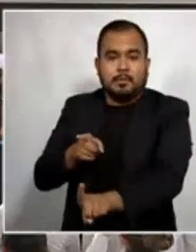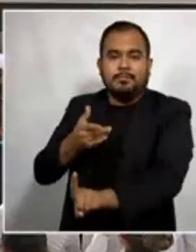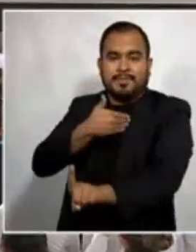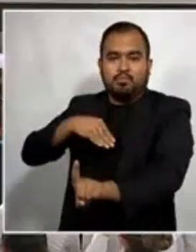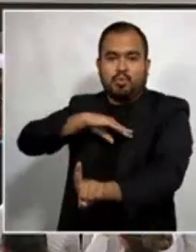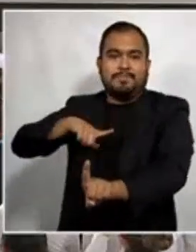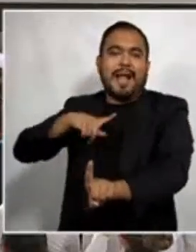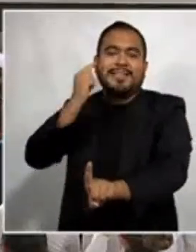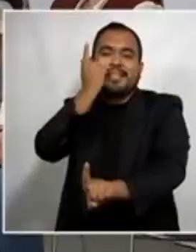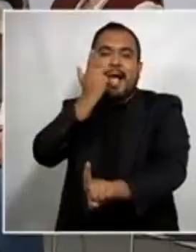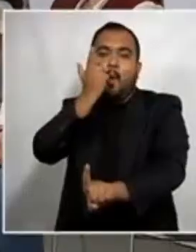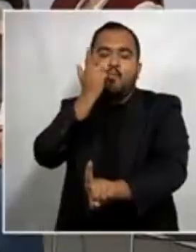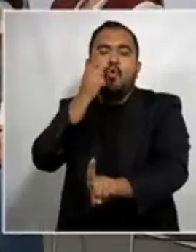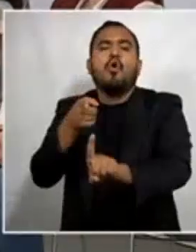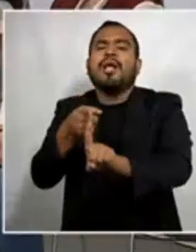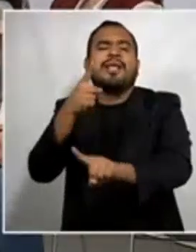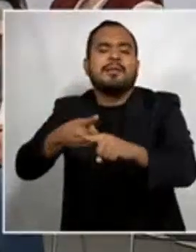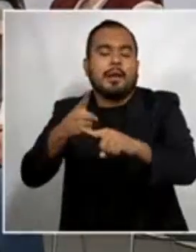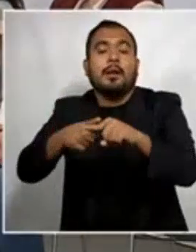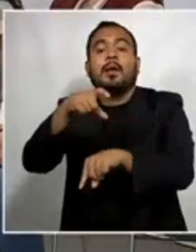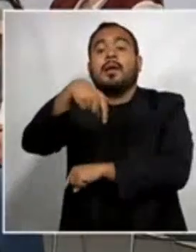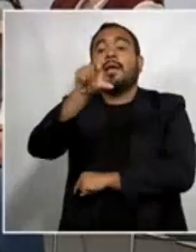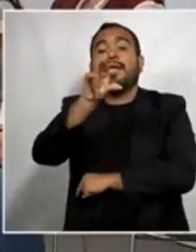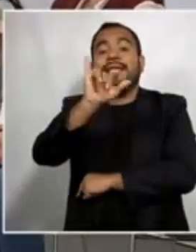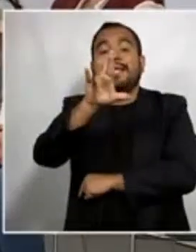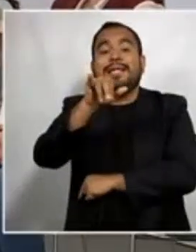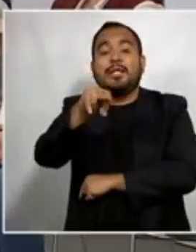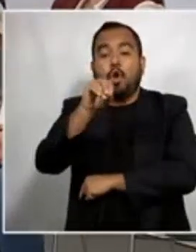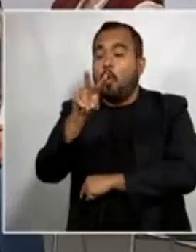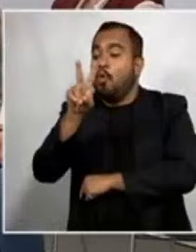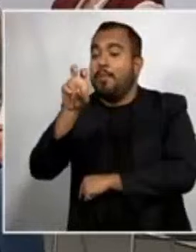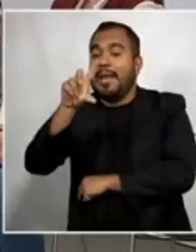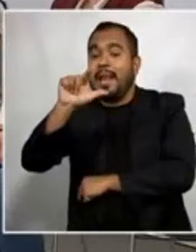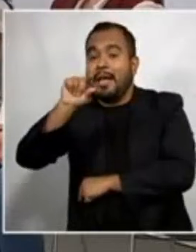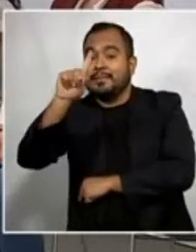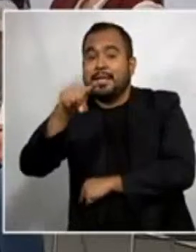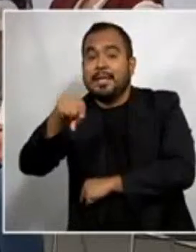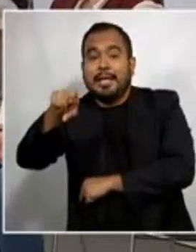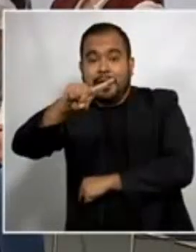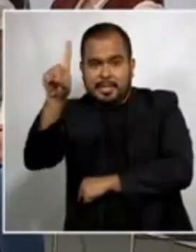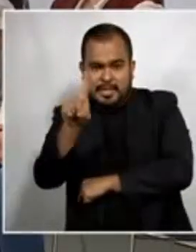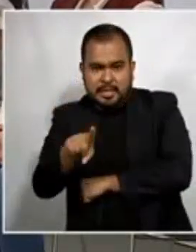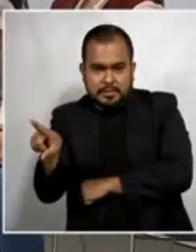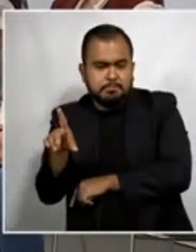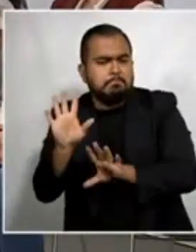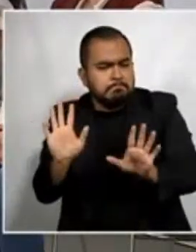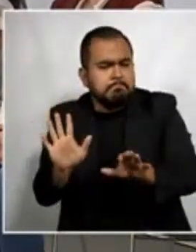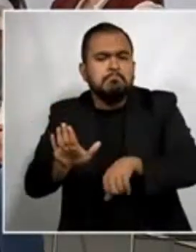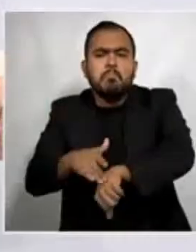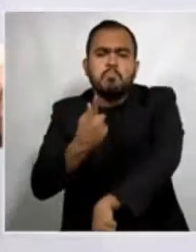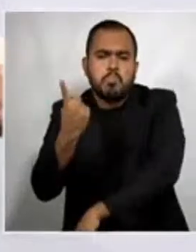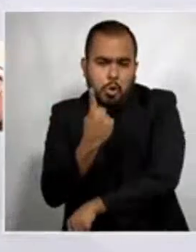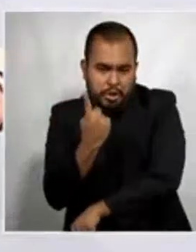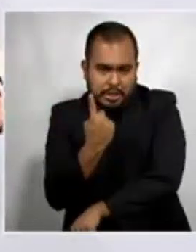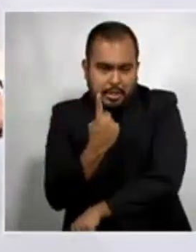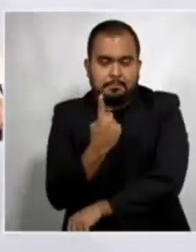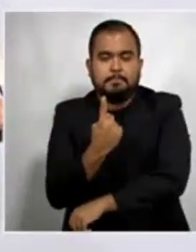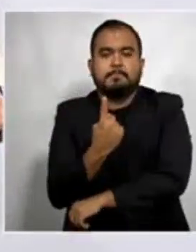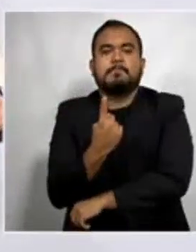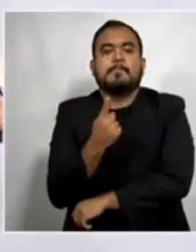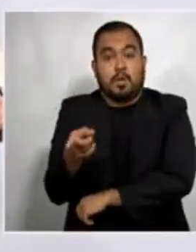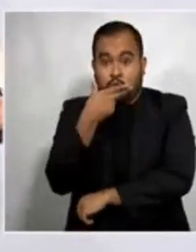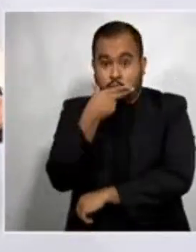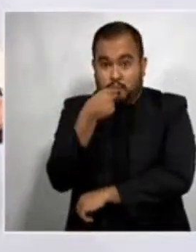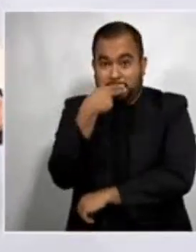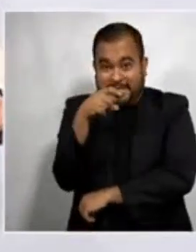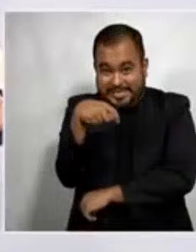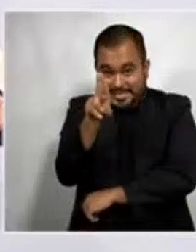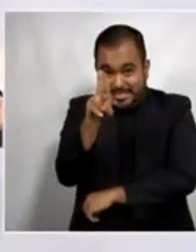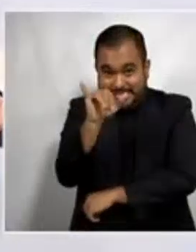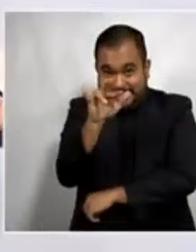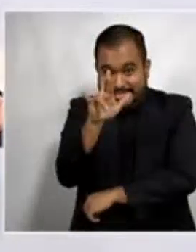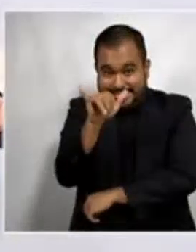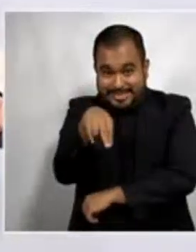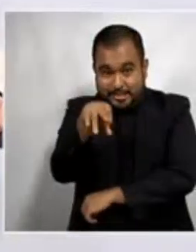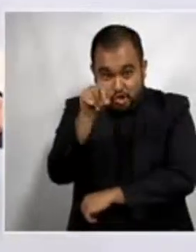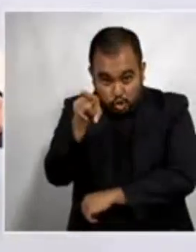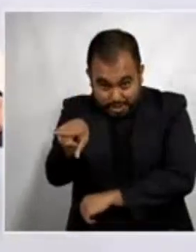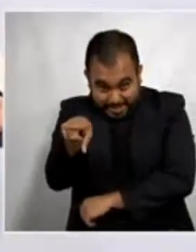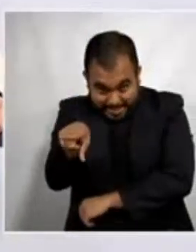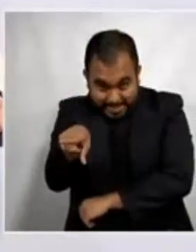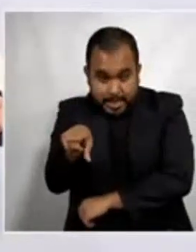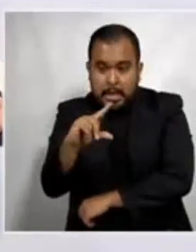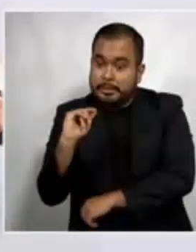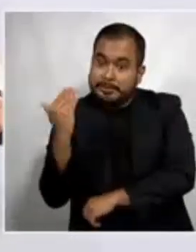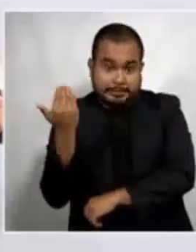Porque [Aplausos] porque Quirino le acaba de entregar una carpeta